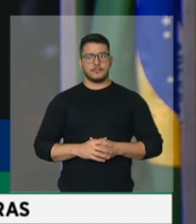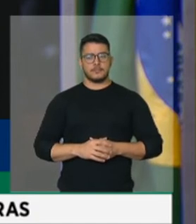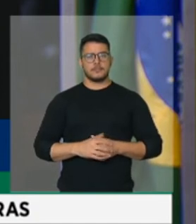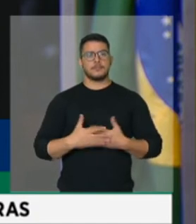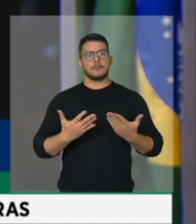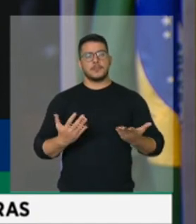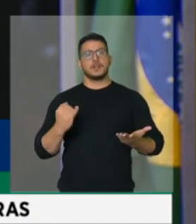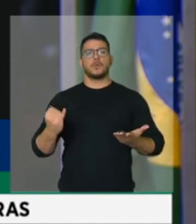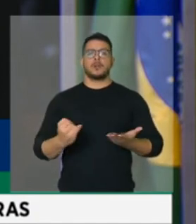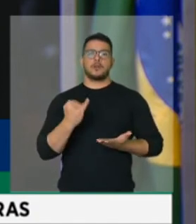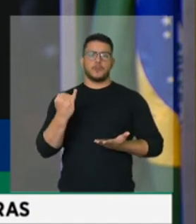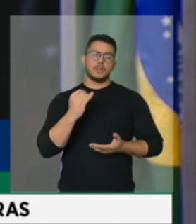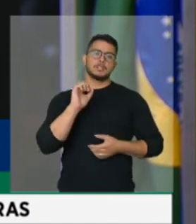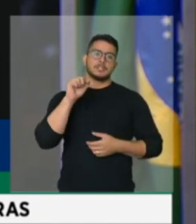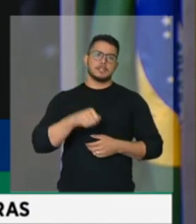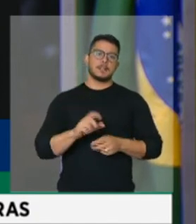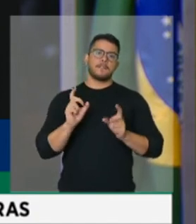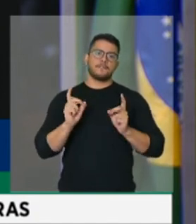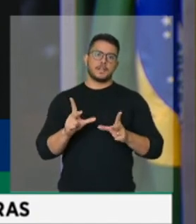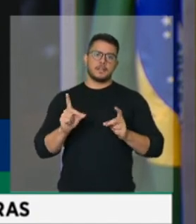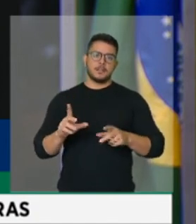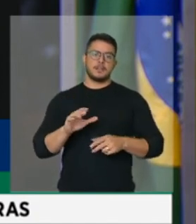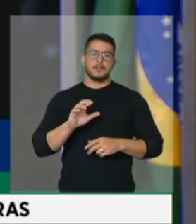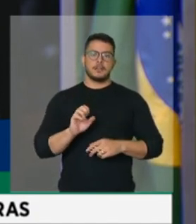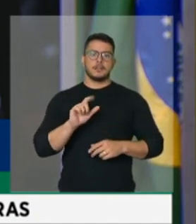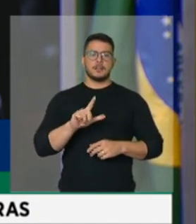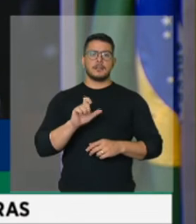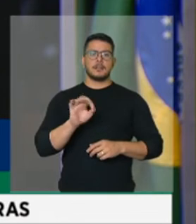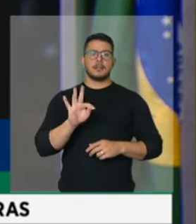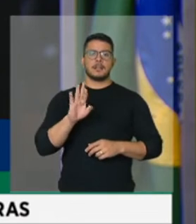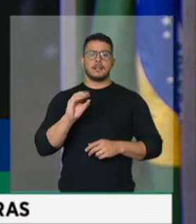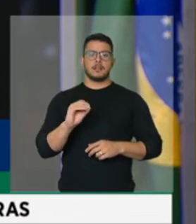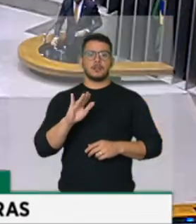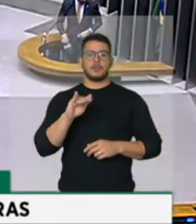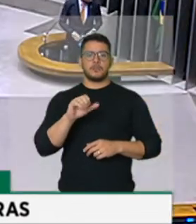PREFERÊNCIA INICIAL PELO TEXTO QUE VEIO DA MP, E A GENTE TEM QUE TRABALHAR ELA O QUANTO ANTES PARA SER...